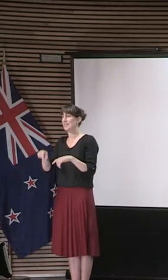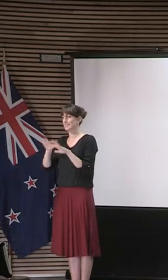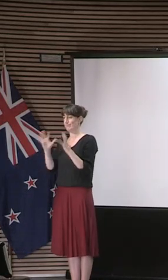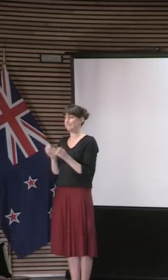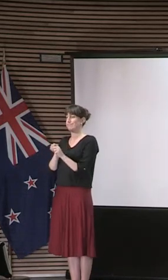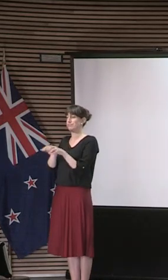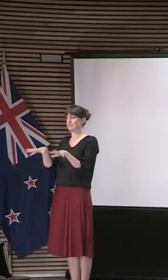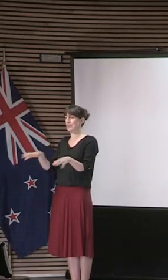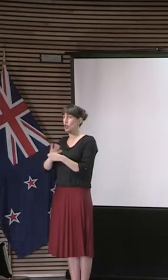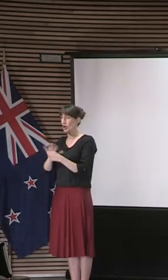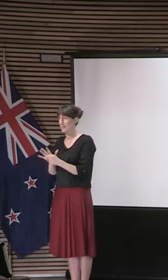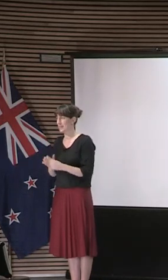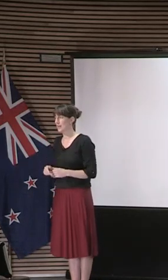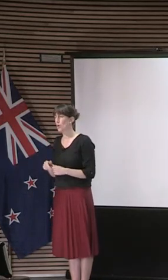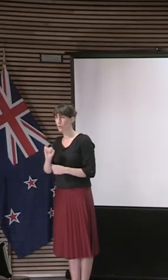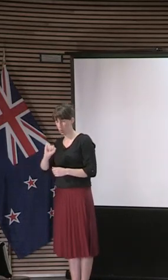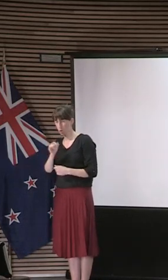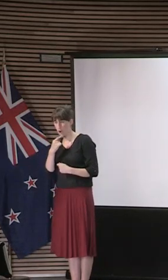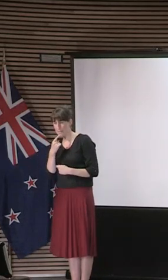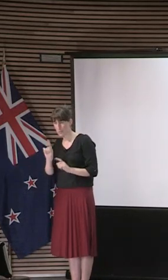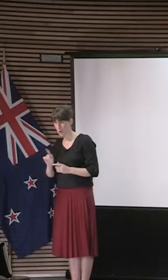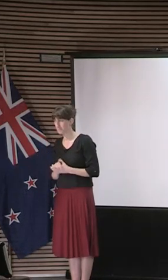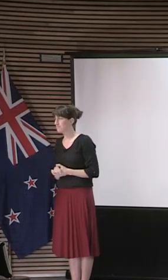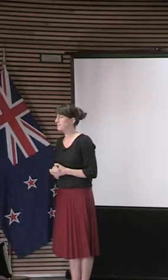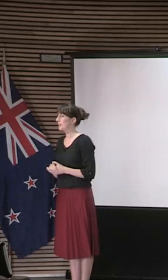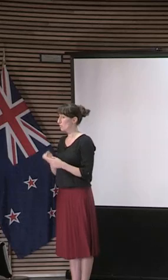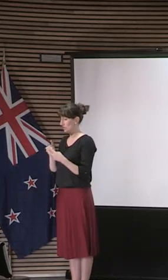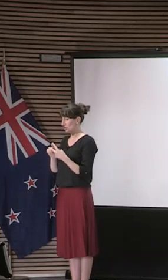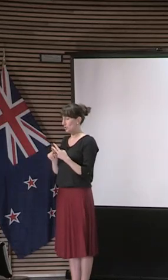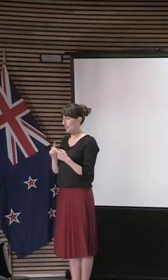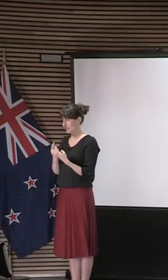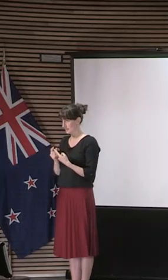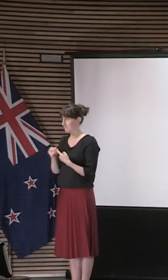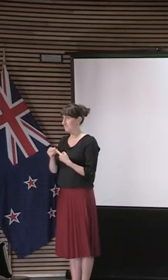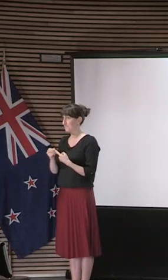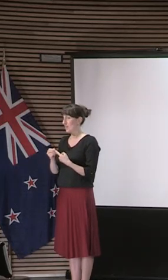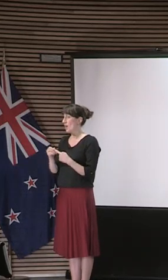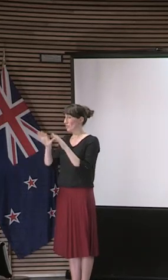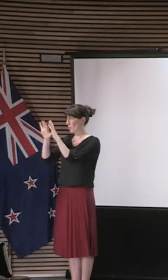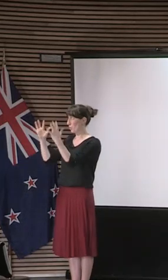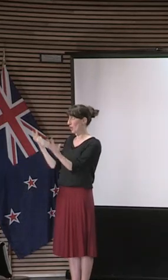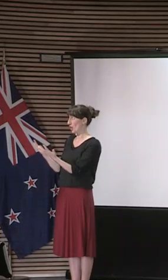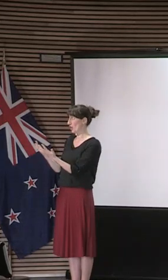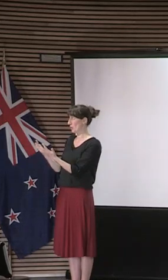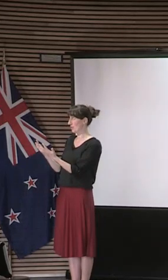korero mo a koe i nga ra whakamutunga, tae atu ki nga komiti whiriwhiri ma nga kaituku i enei ra, kaore a Aotearoa i rite mo te mate paareti, ara i runga i te ahunga o te haumi i te hauora t.matanui? Me te wehenga o aua mahi puta noa i te